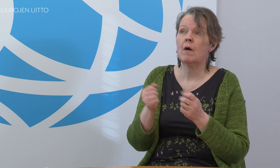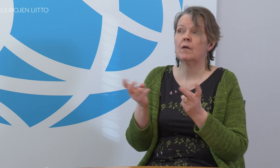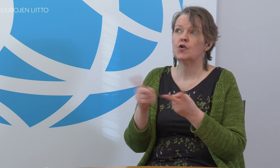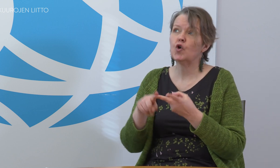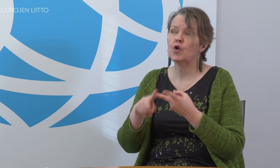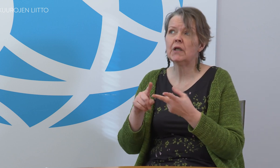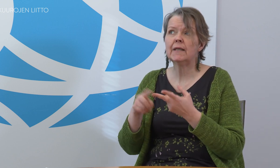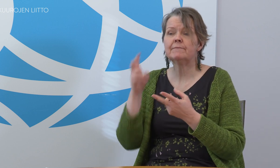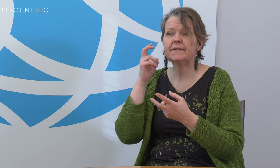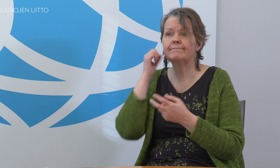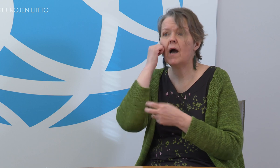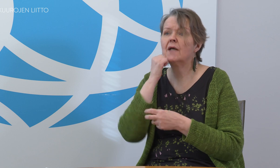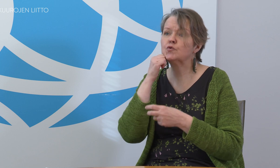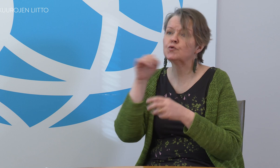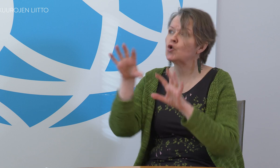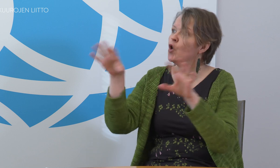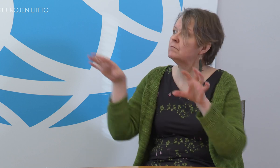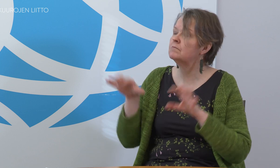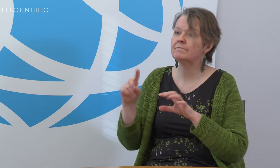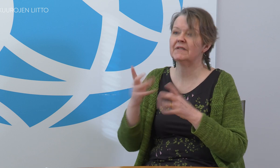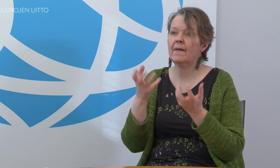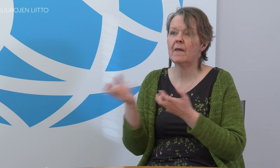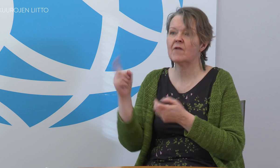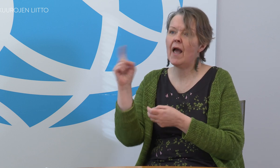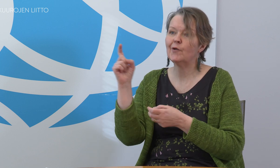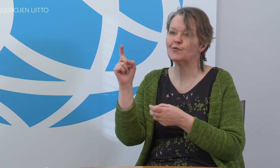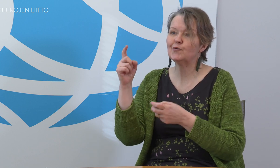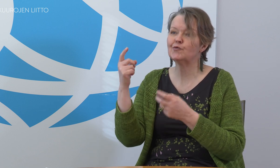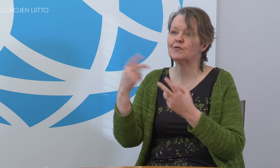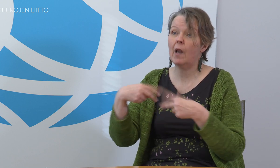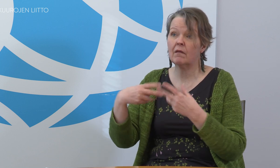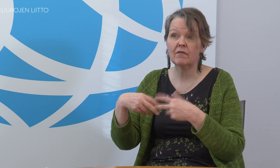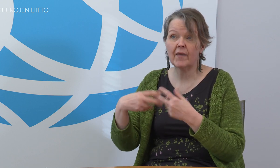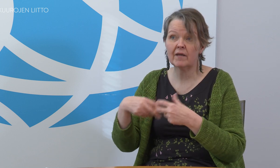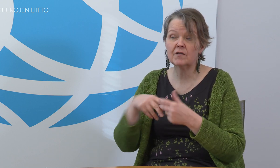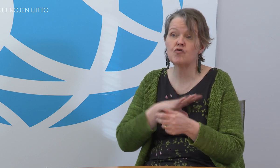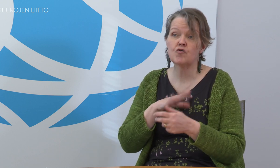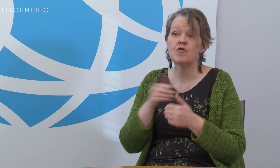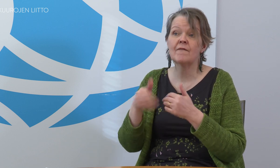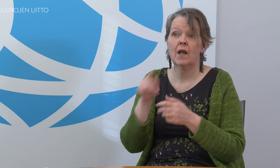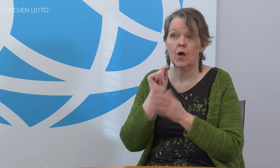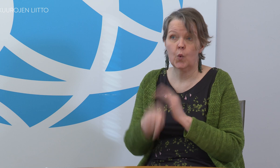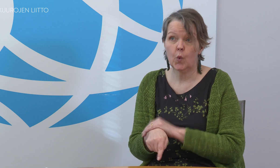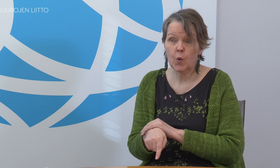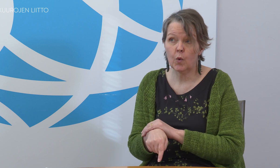Asunnossa tarvittavat hälytyslaitteet sisältyvät edelleen vammaispalvelulakiin.